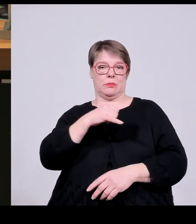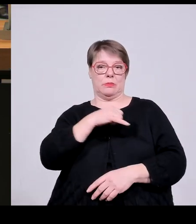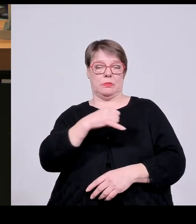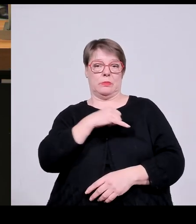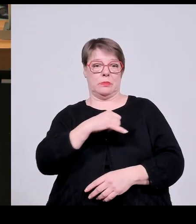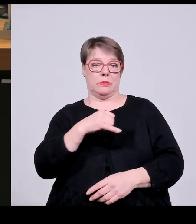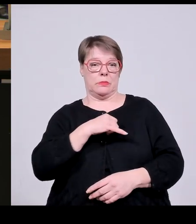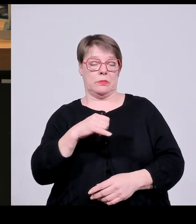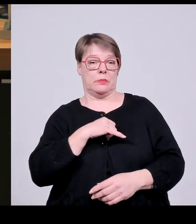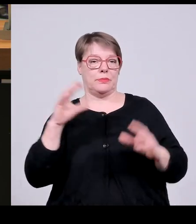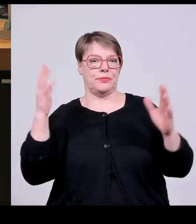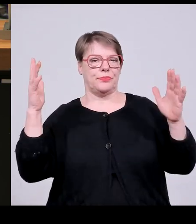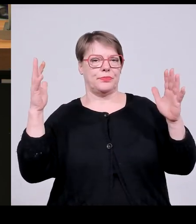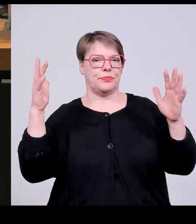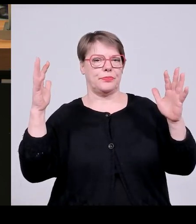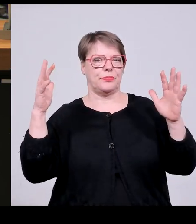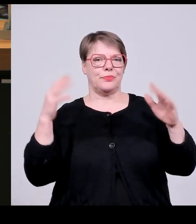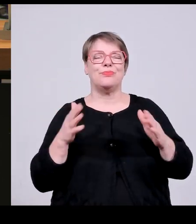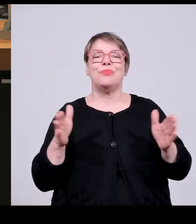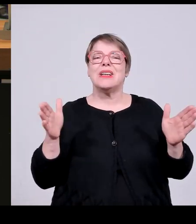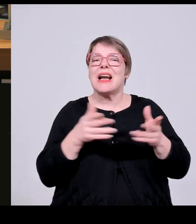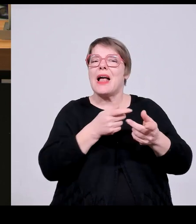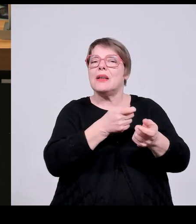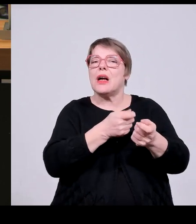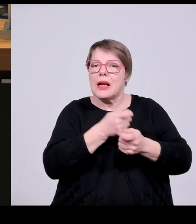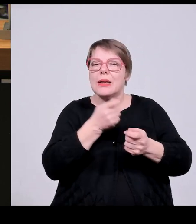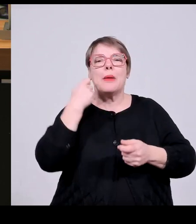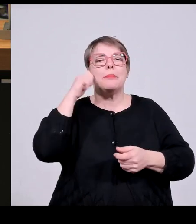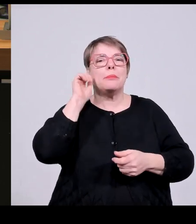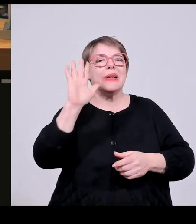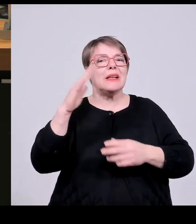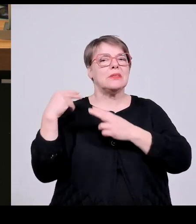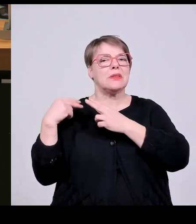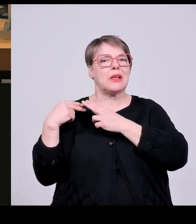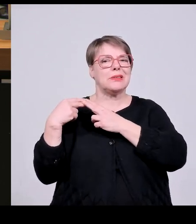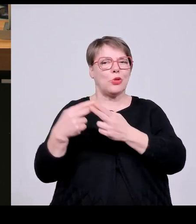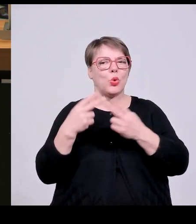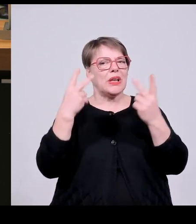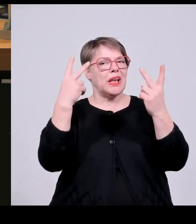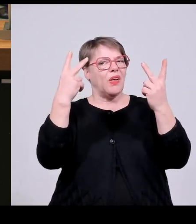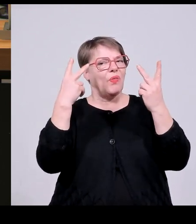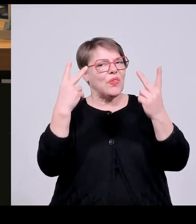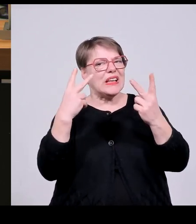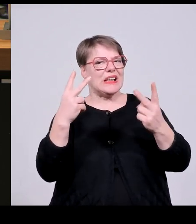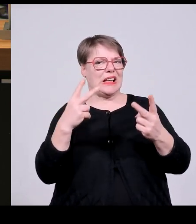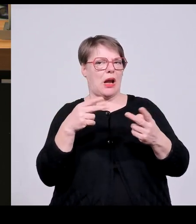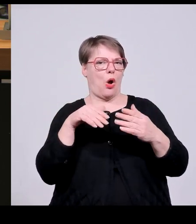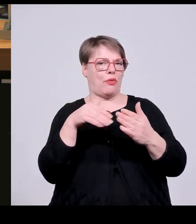Funktion für die Menschen als Erholungsraum, als Ort für ihre Hobbys, als ein